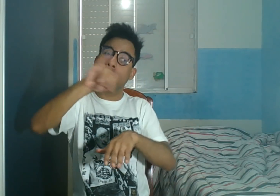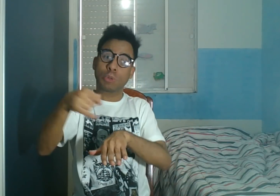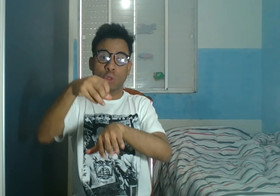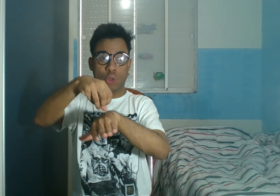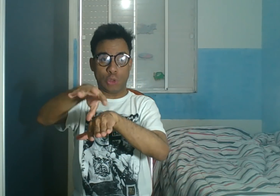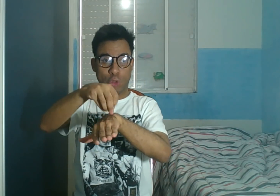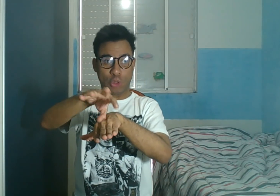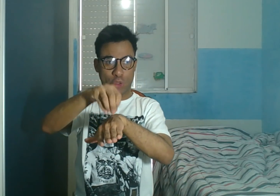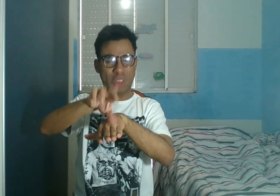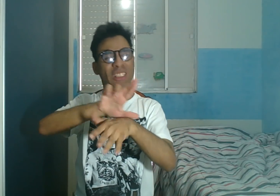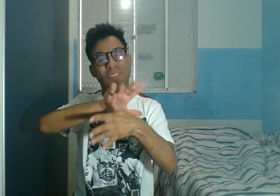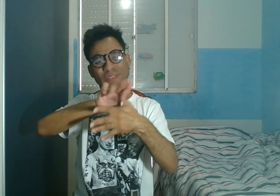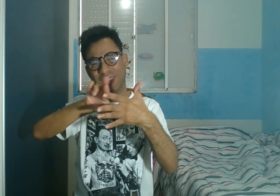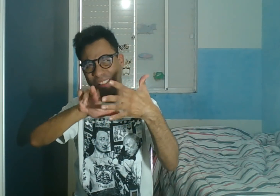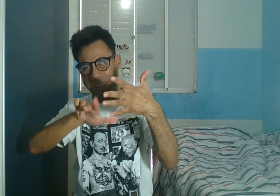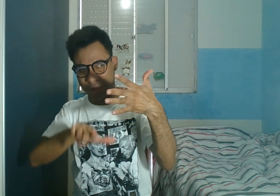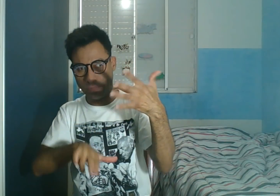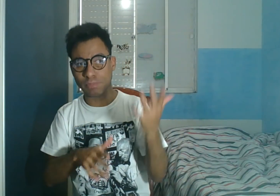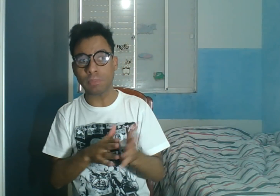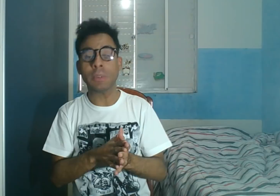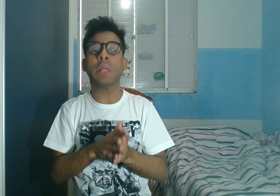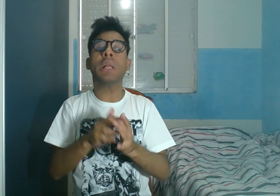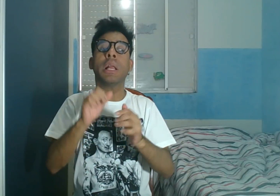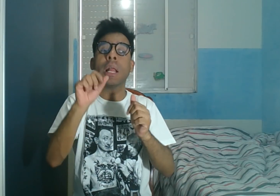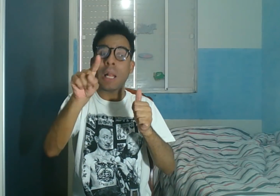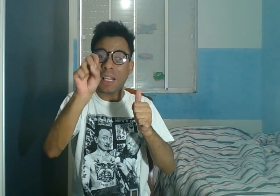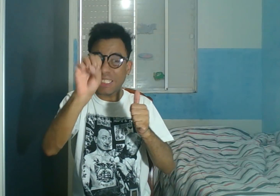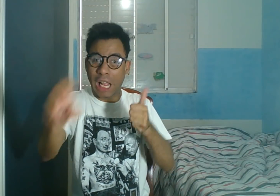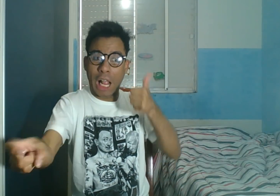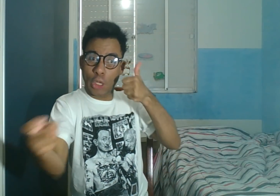aproveita ! Eu vou dica, muito coisa.